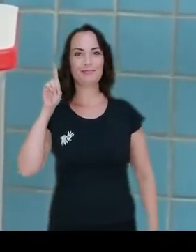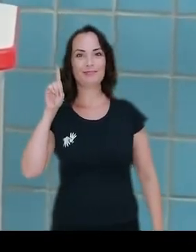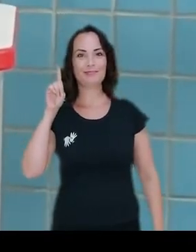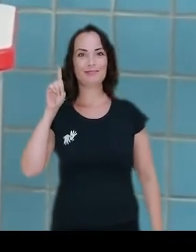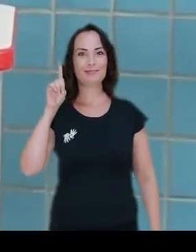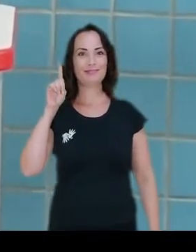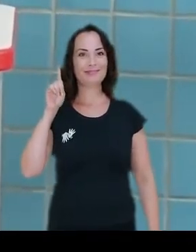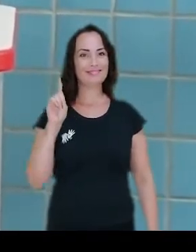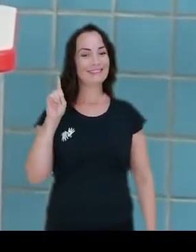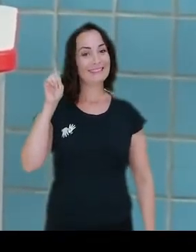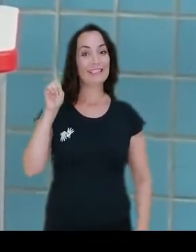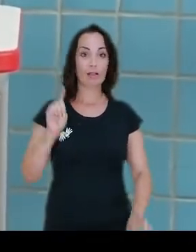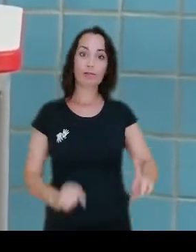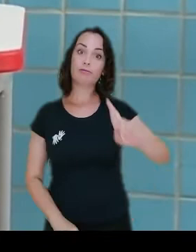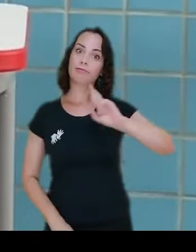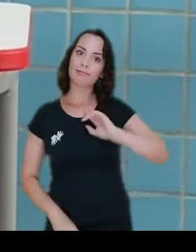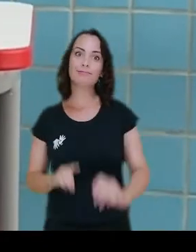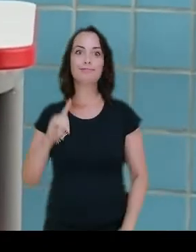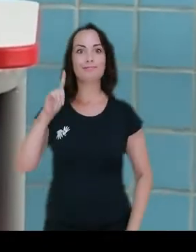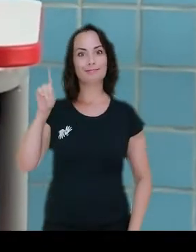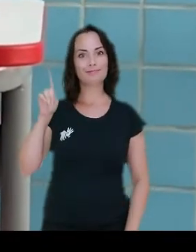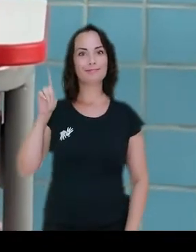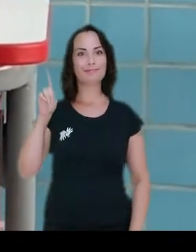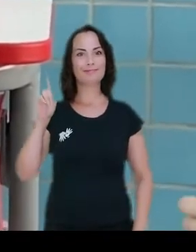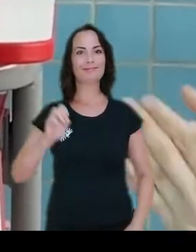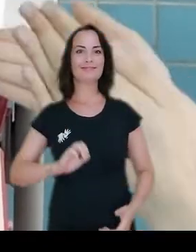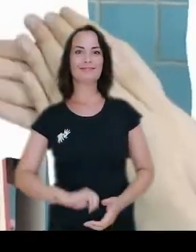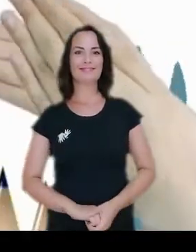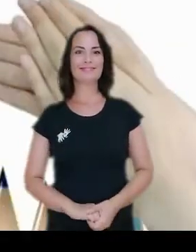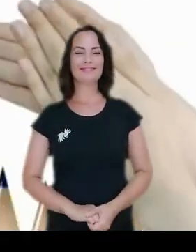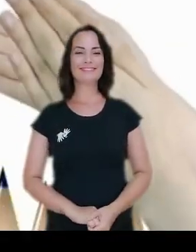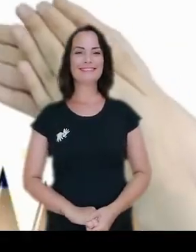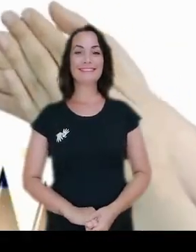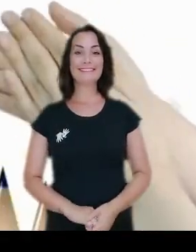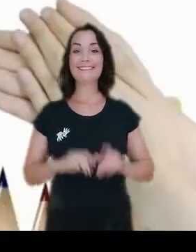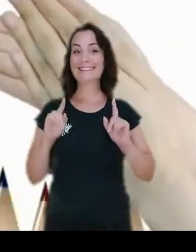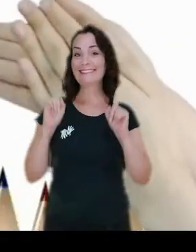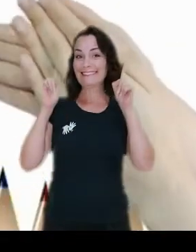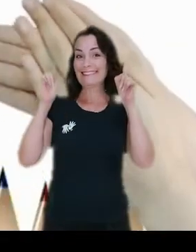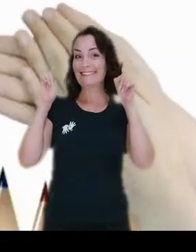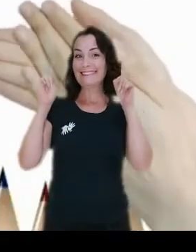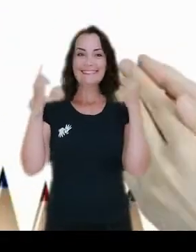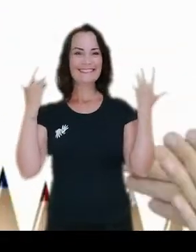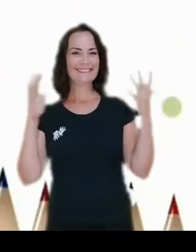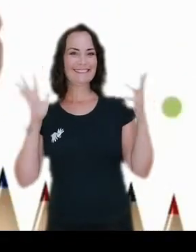Podemos responder: Nice to meet you too! Congratulations students!